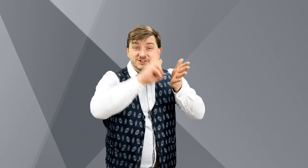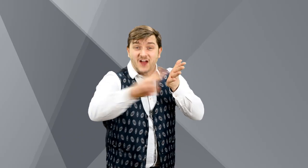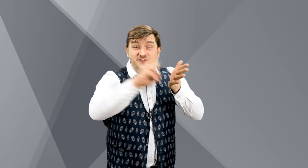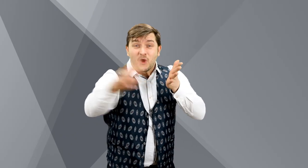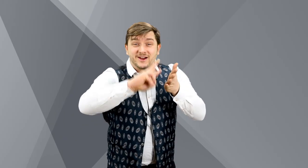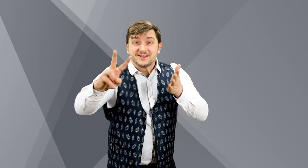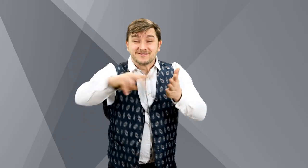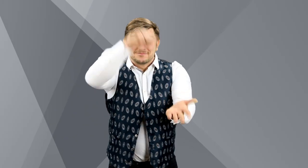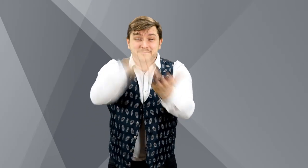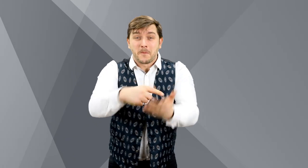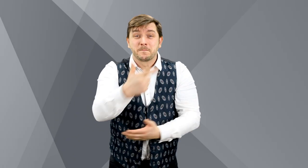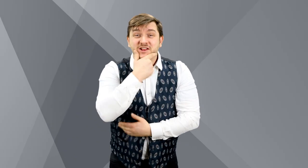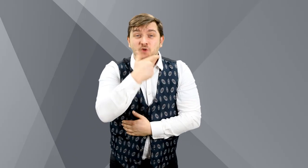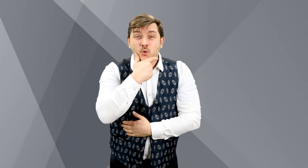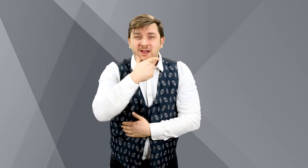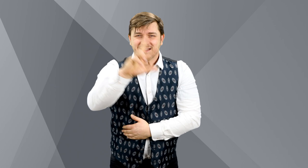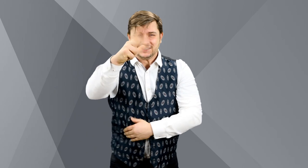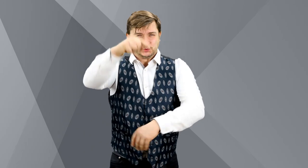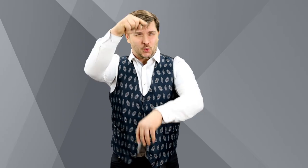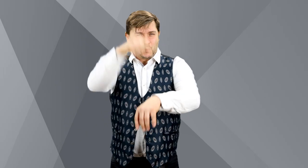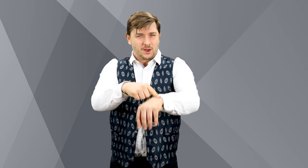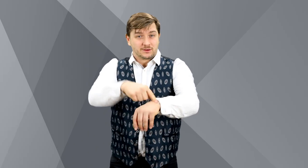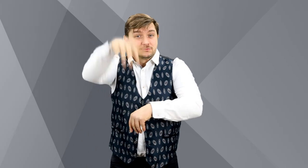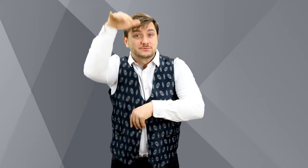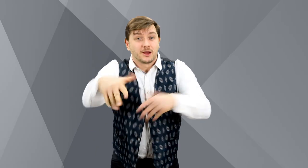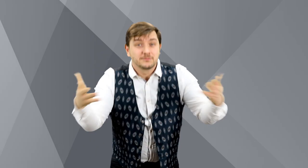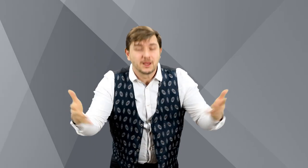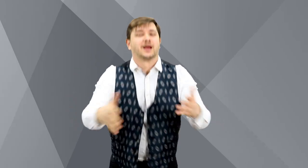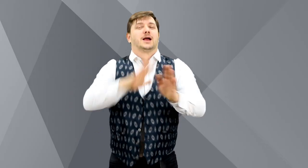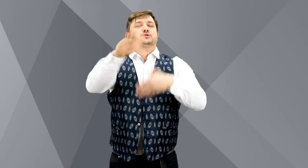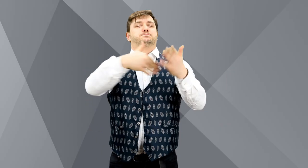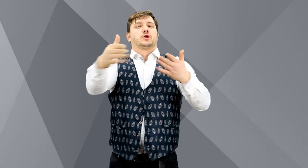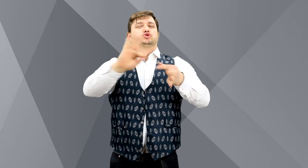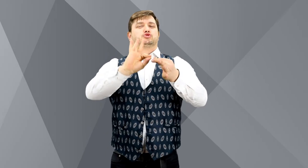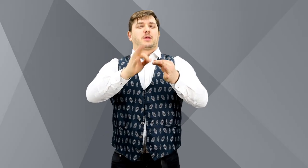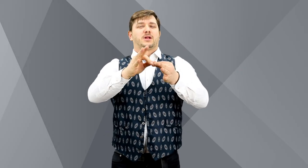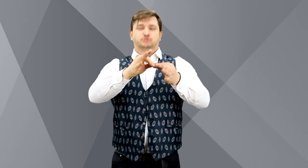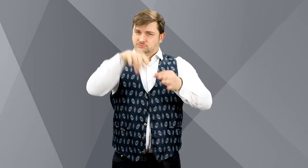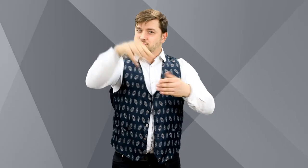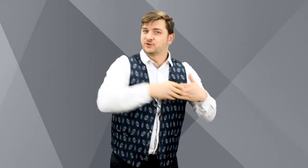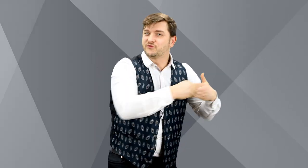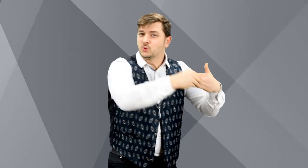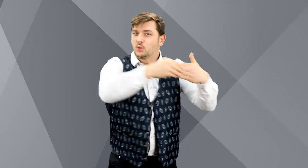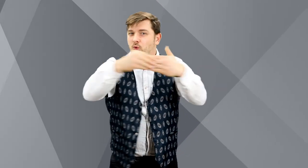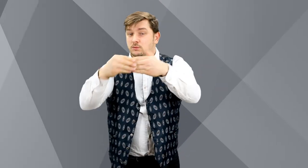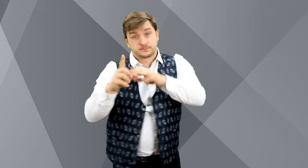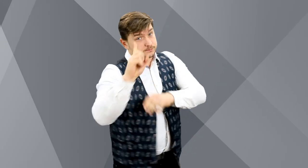Jeden 2. Mittwoch im Monat gibt es um 13 Uhr Führungen in Deutscher Gebärdensprache mit einer zertifizierten Dolmetscherin.